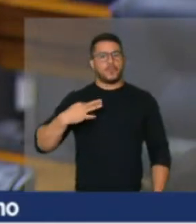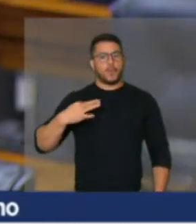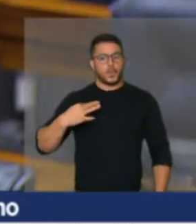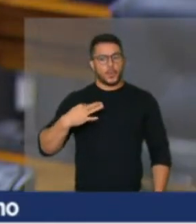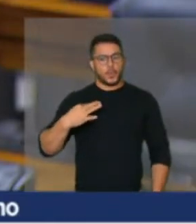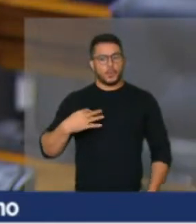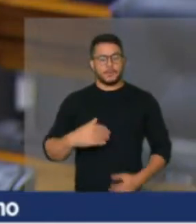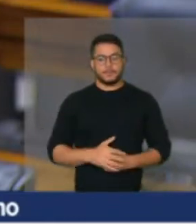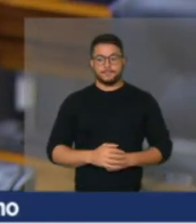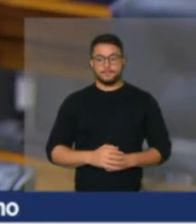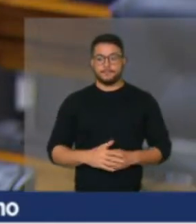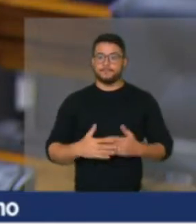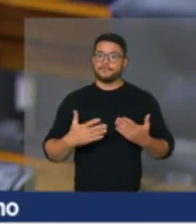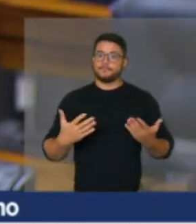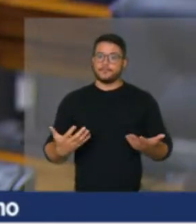AQUI DE MARCAR POSIÇÃO POLITICAMENTE NA SUA